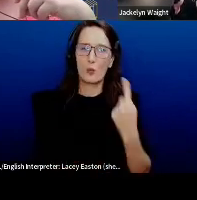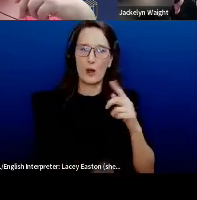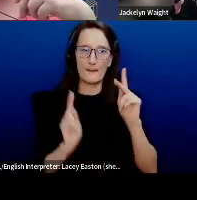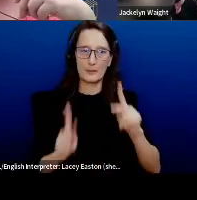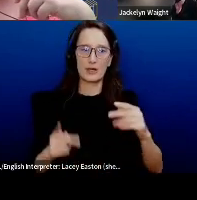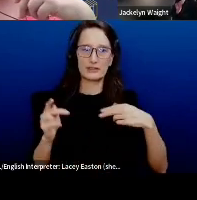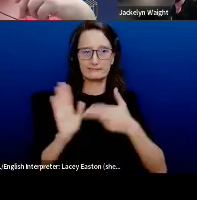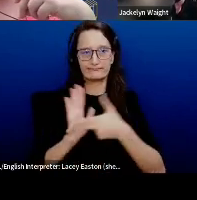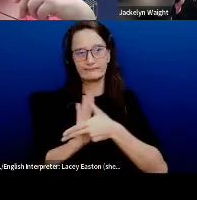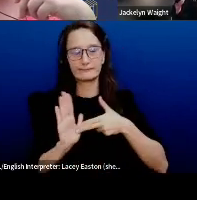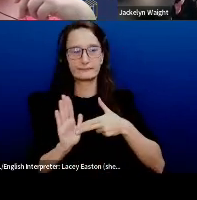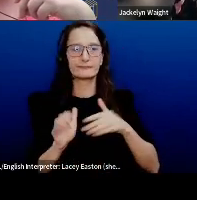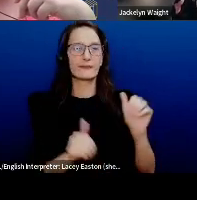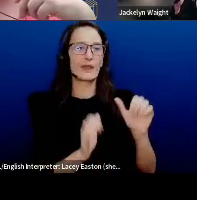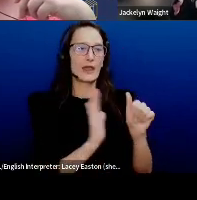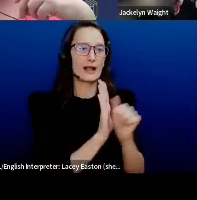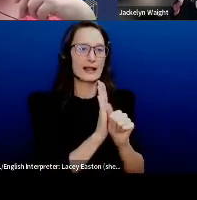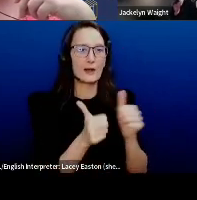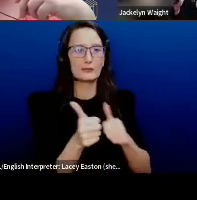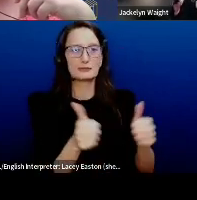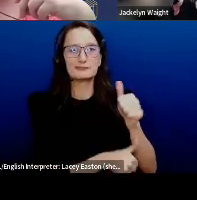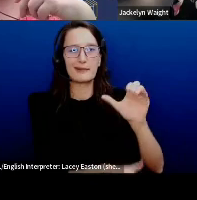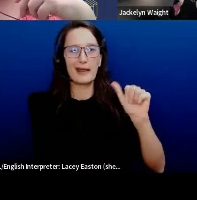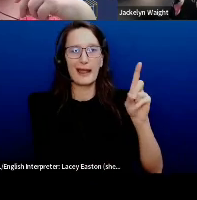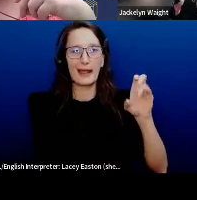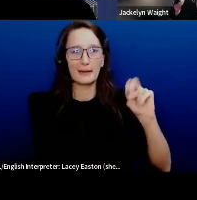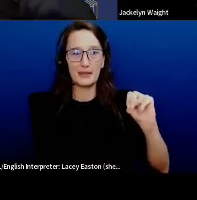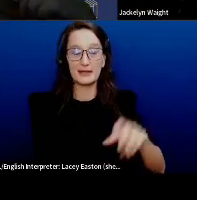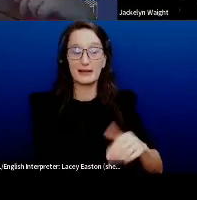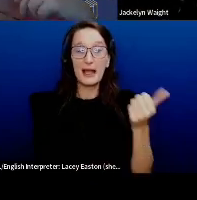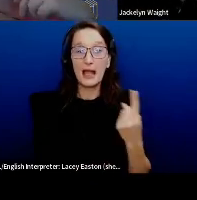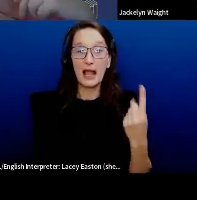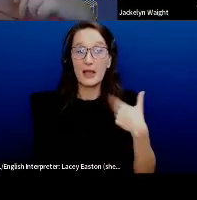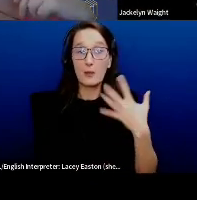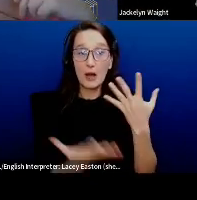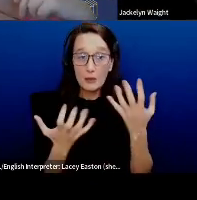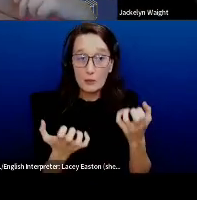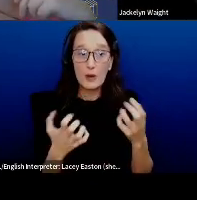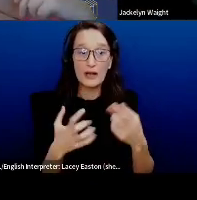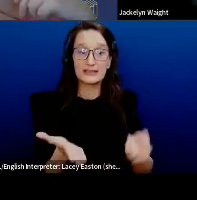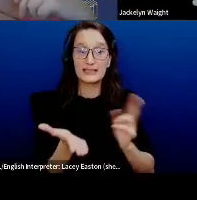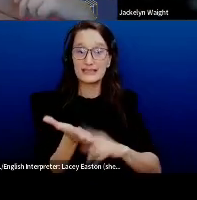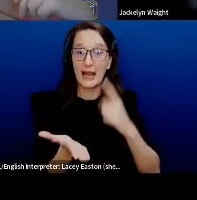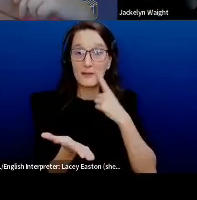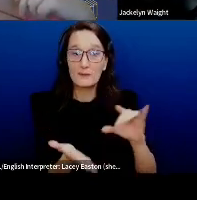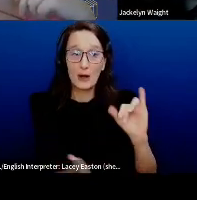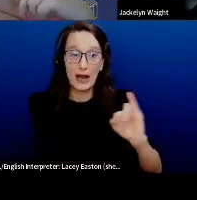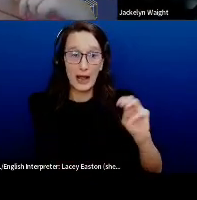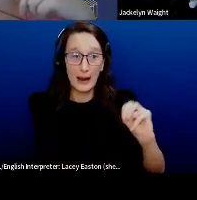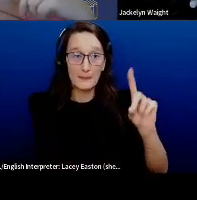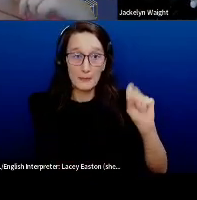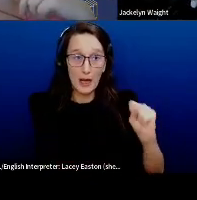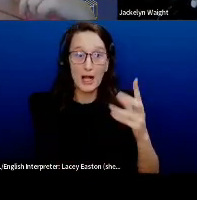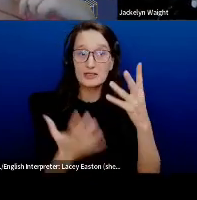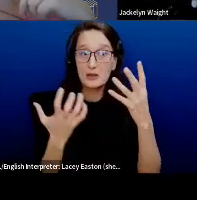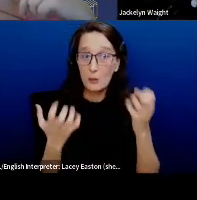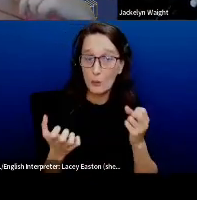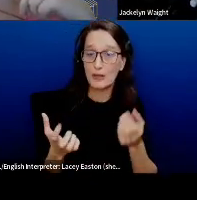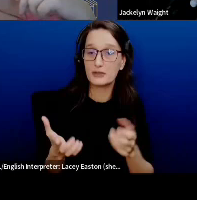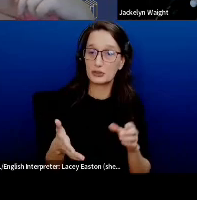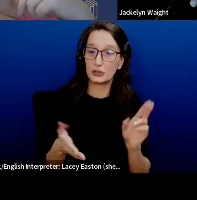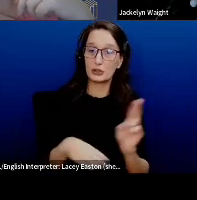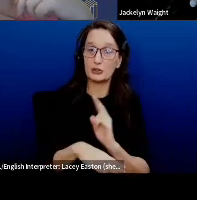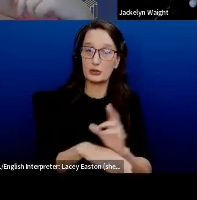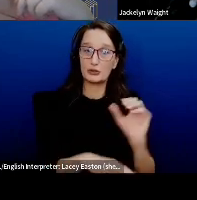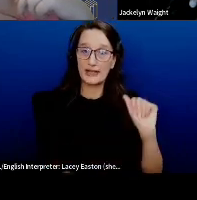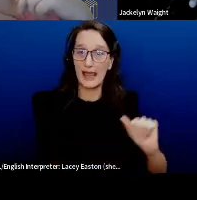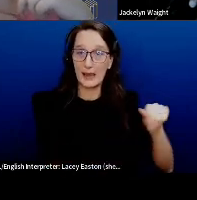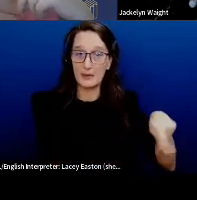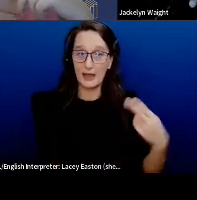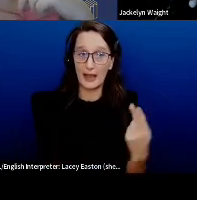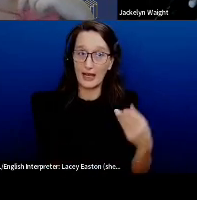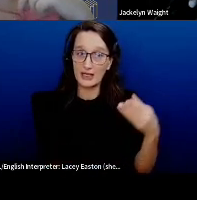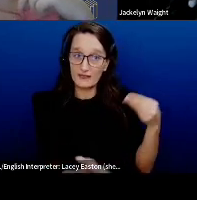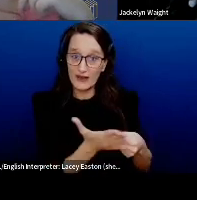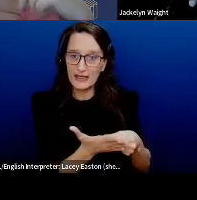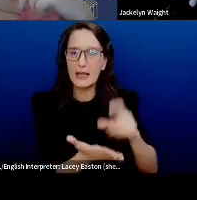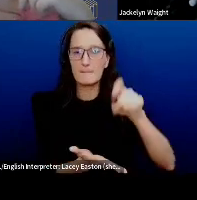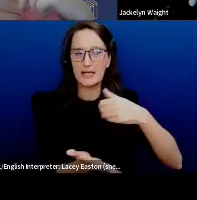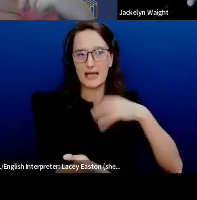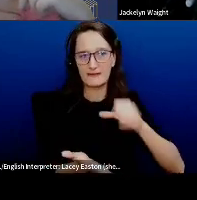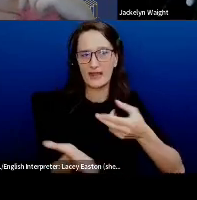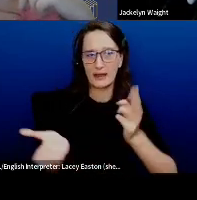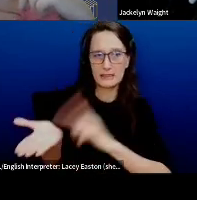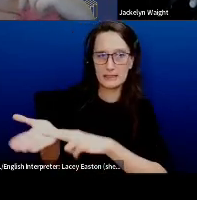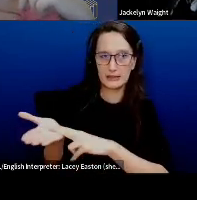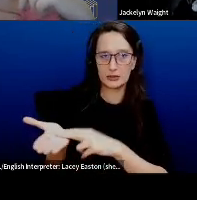desee registrarse en IMODS y poder utilizar los fondos de APH debe tener la firma de esta persona. Diapositiva.